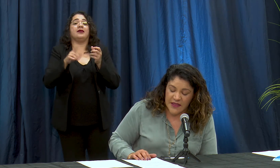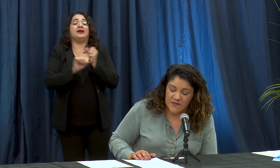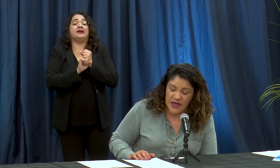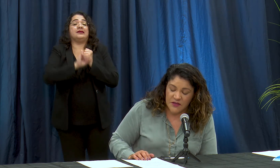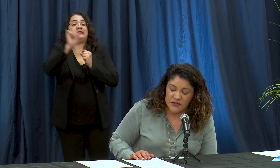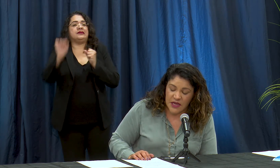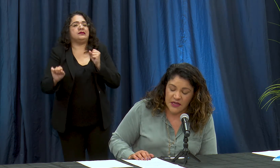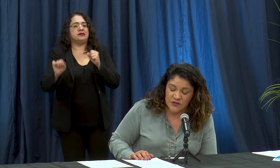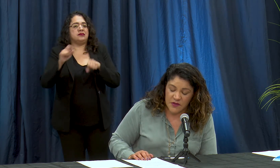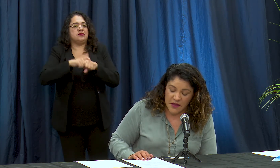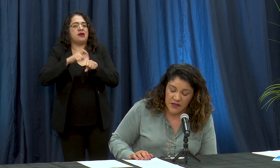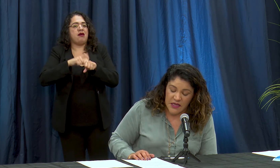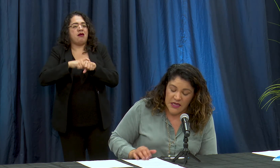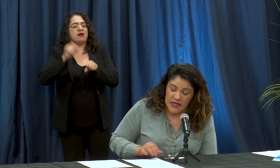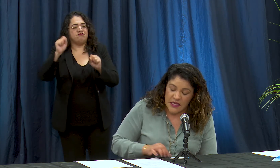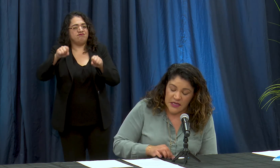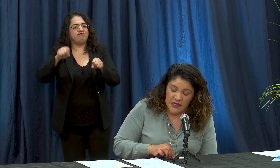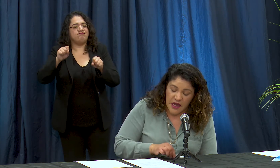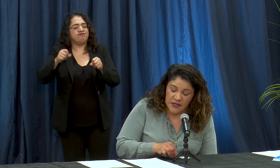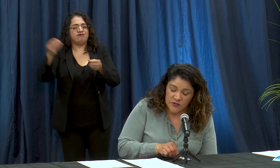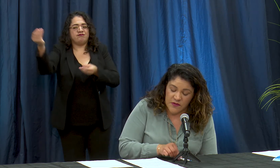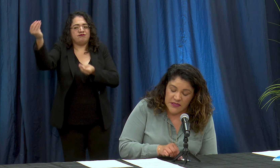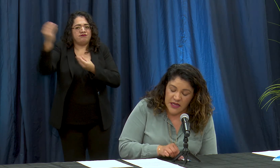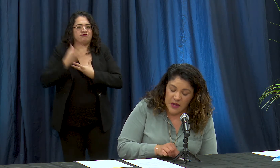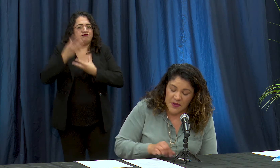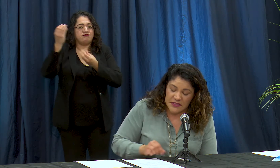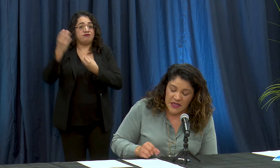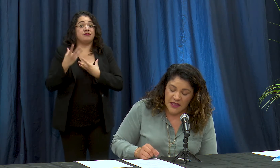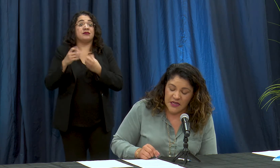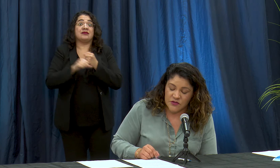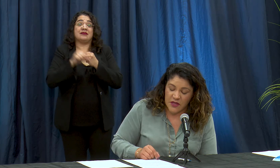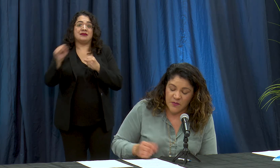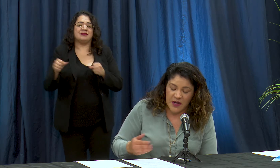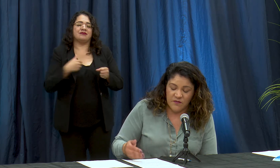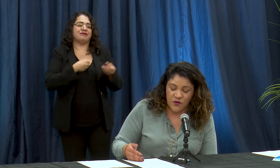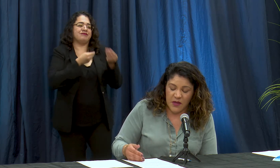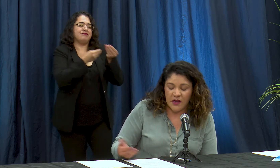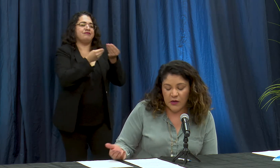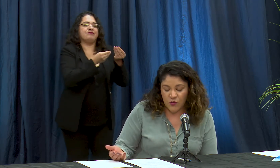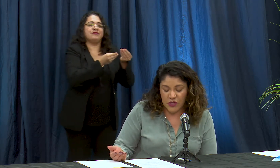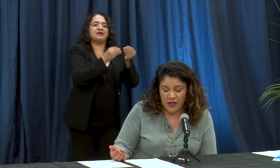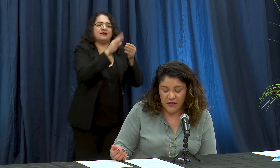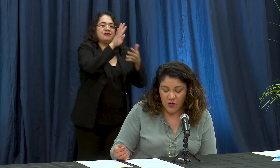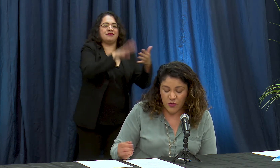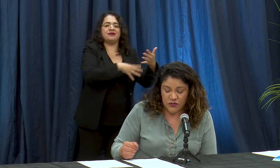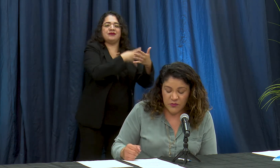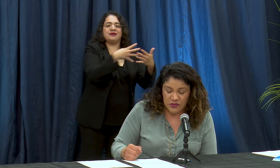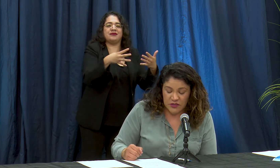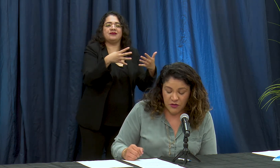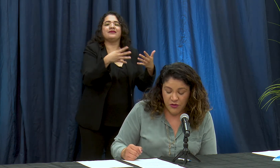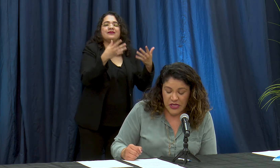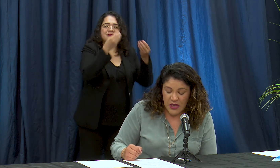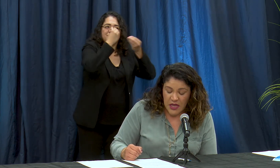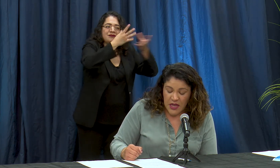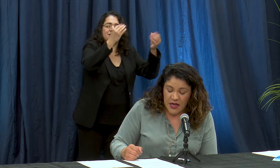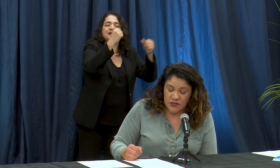dad enviado 'he's a la ciudad y a suez la capacidad de la ciudad para inform are a la comunidad como lo estamos haciendo a la ciudad